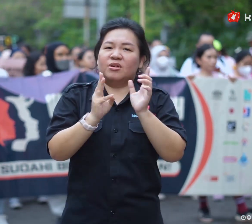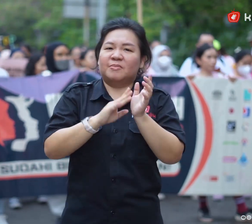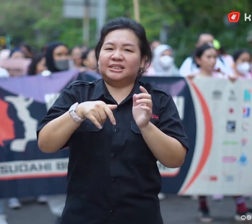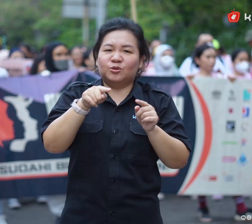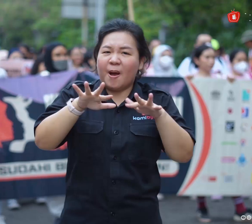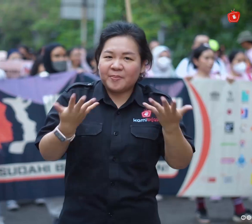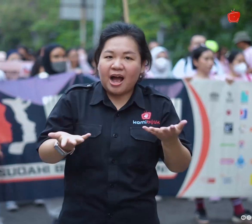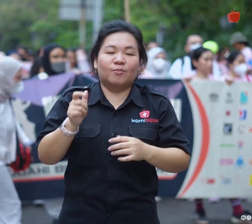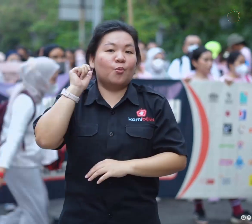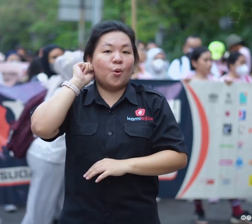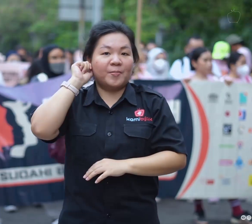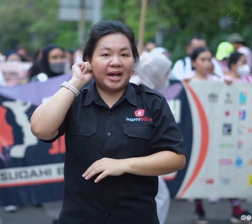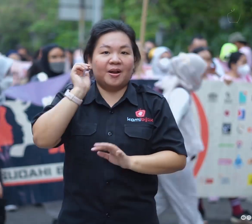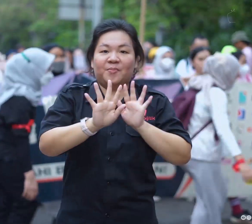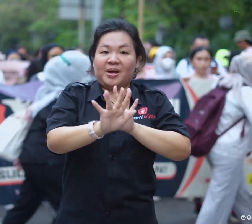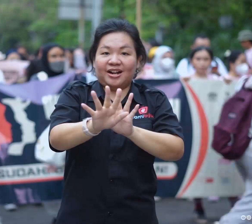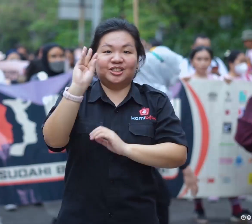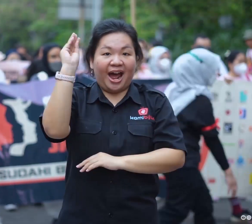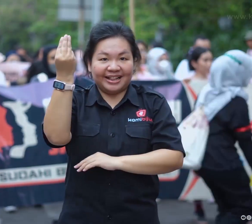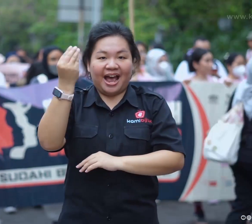WMJ itu apa? Women’s March Jakarta.